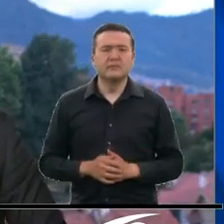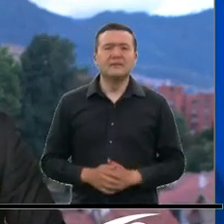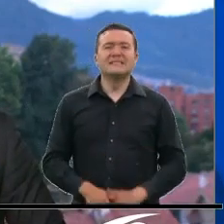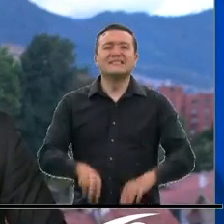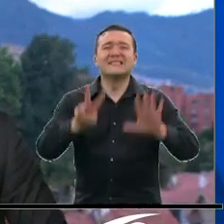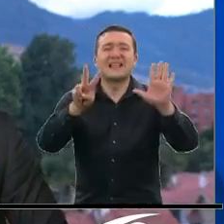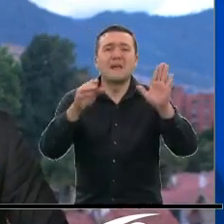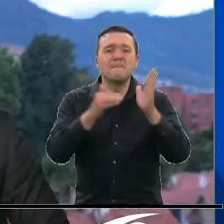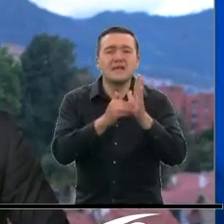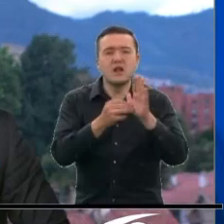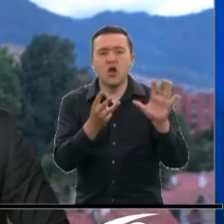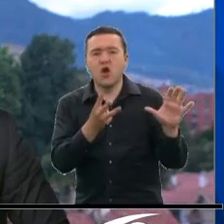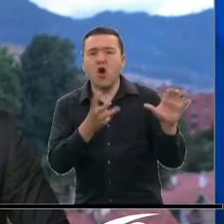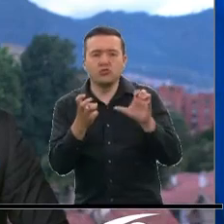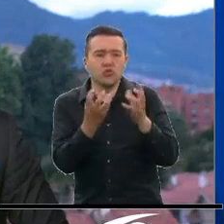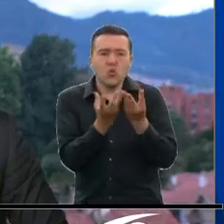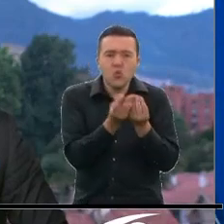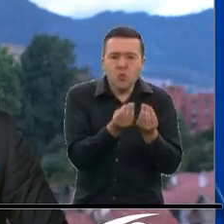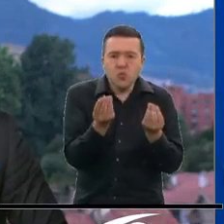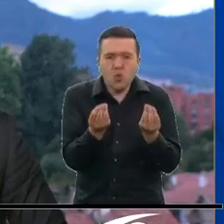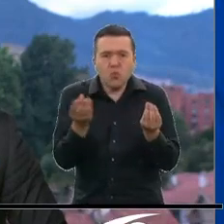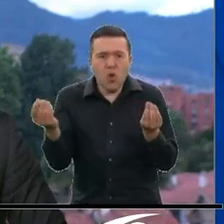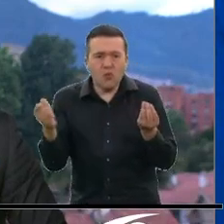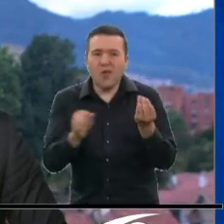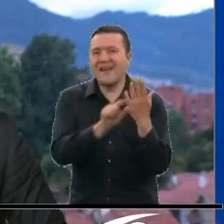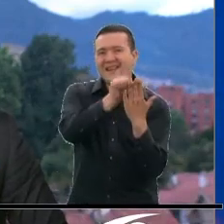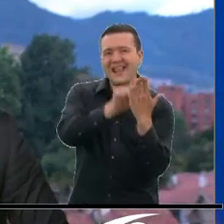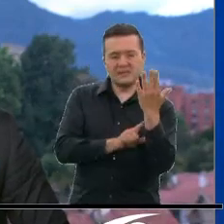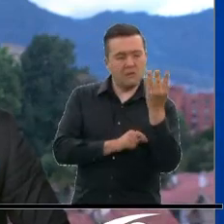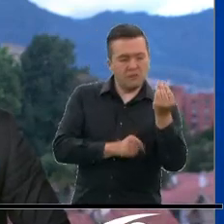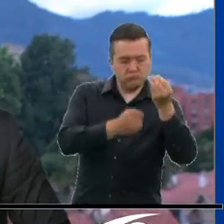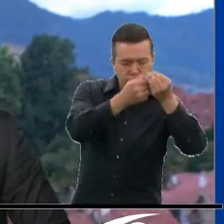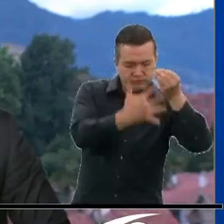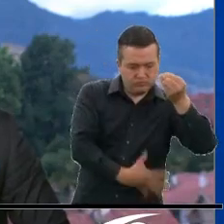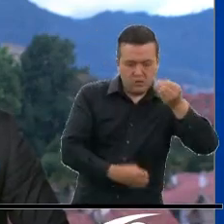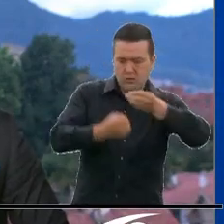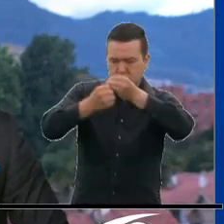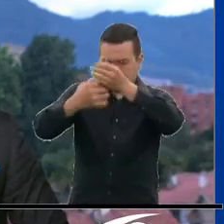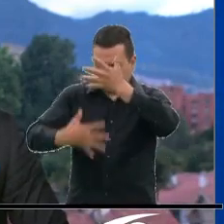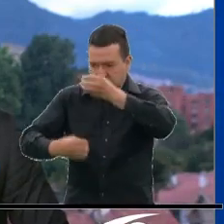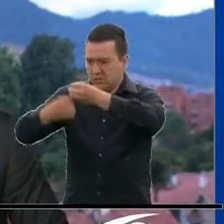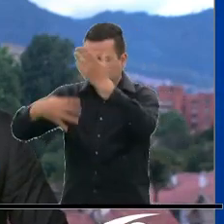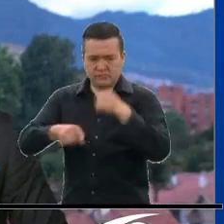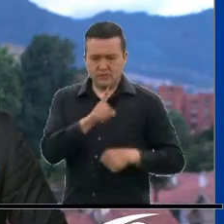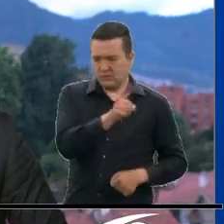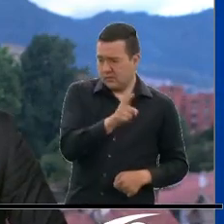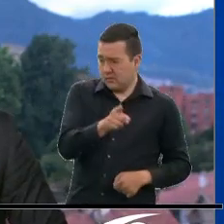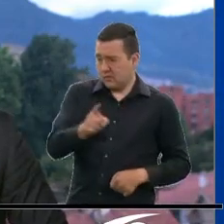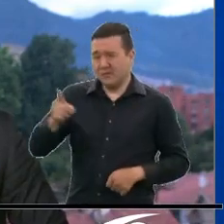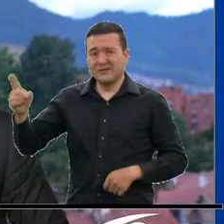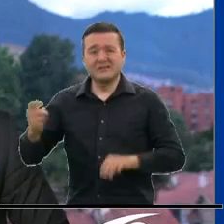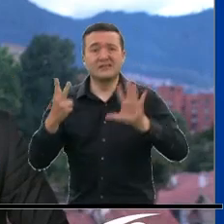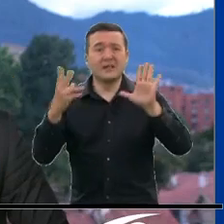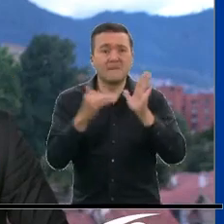votación en el departamento. ))) qué buen ejemplo María José,